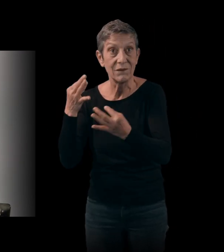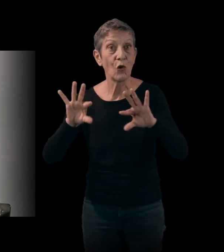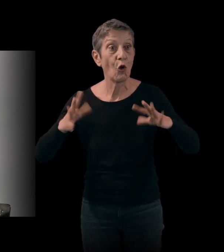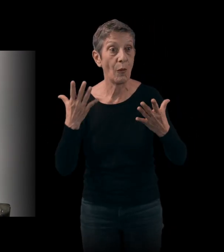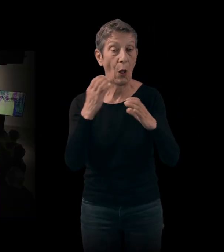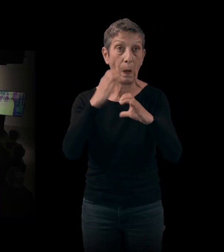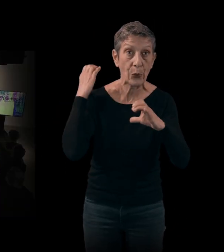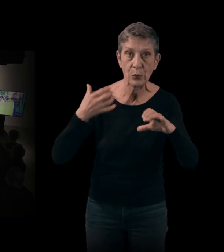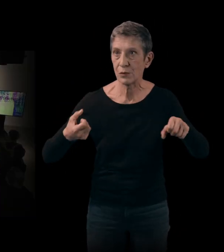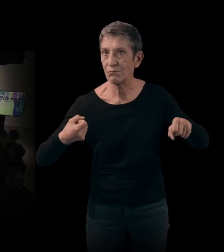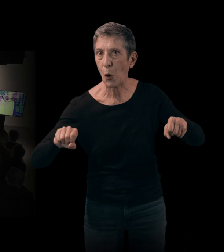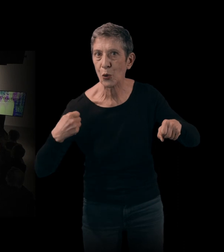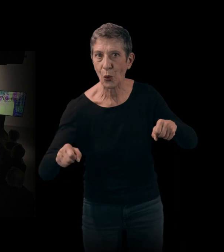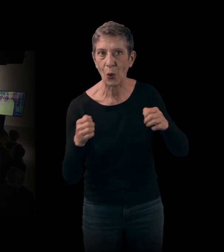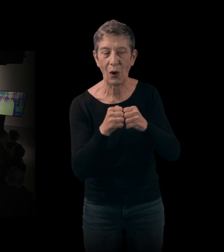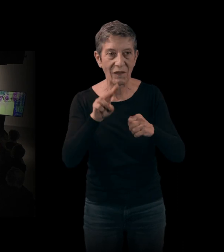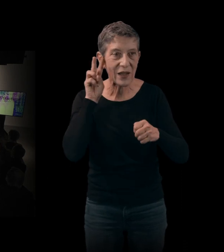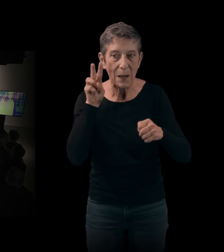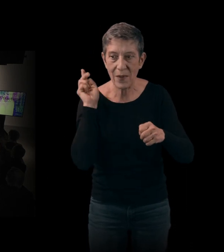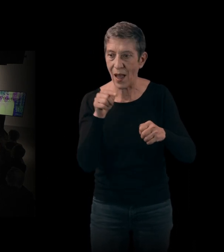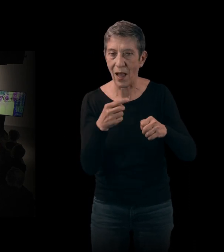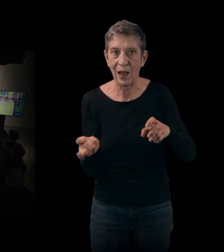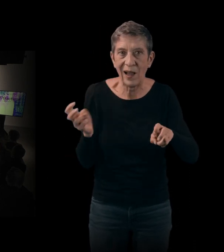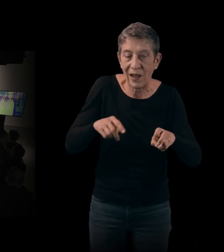à moto aussi, avec des Vietnamiens qui vont chercher pour moi,